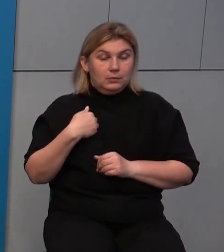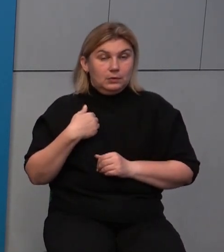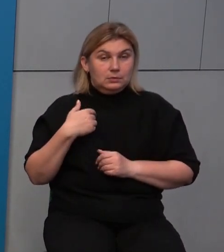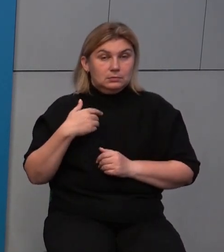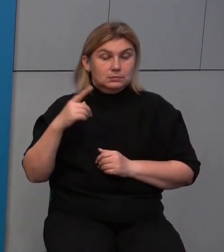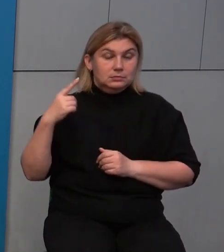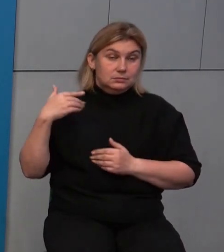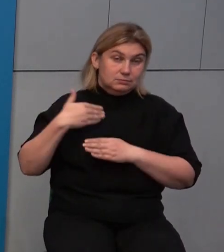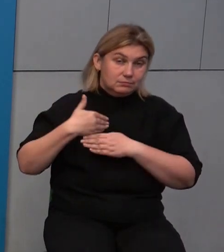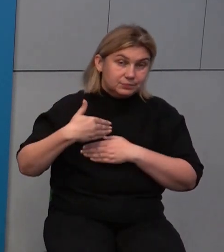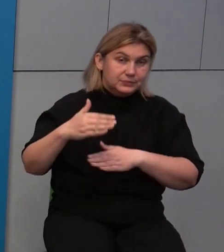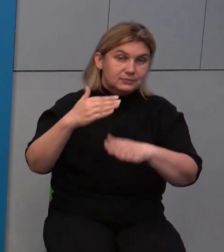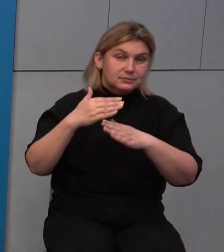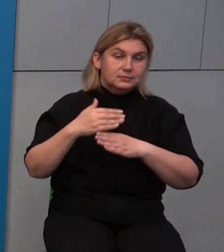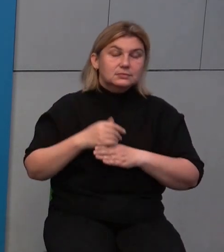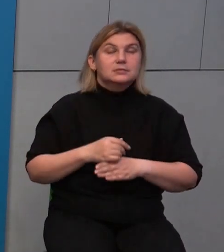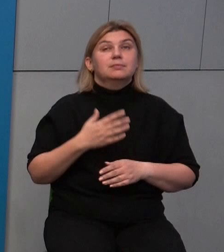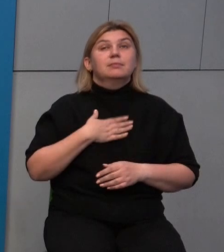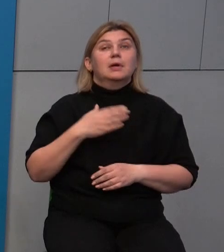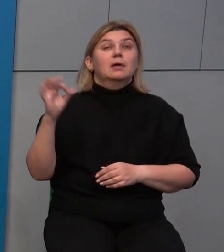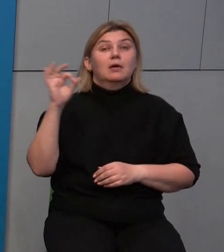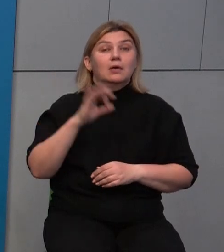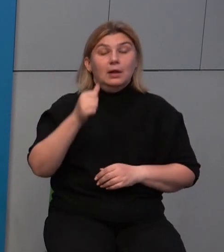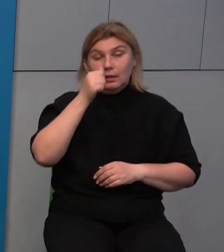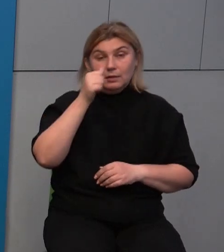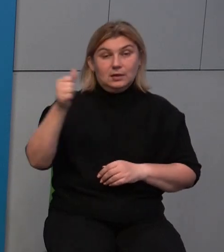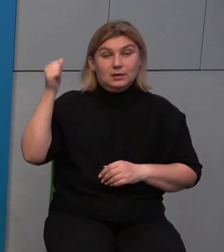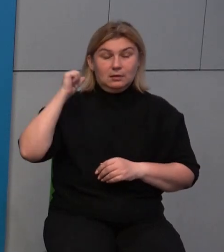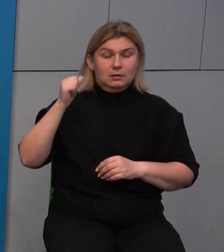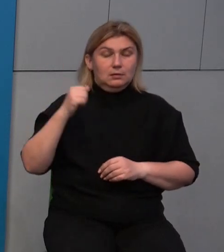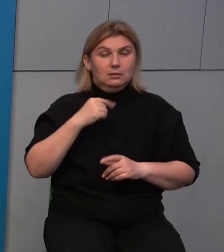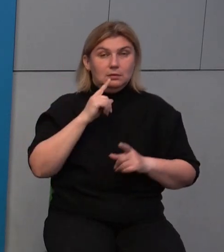Zresztą miałem też nawet okazję ostatnio w zeszłym tygodniu rozmawiać